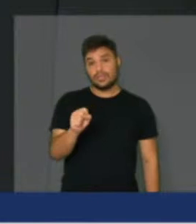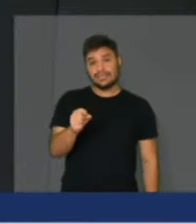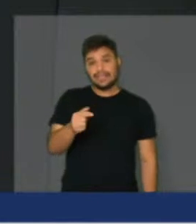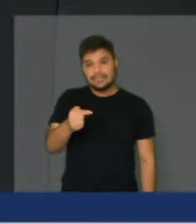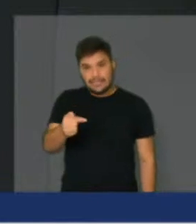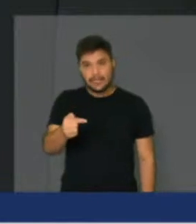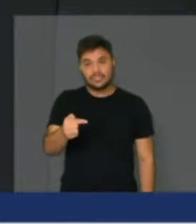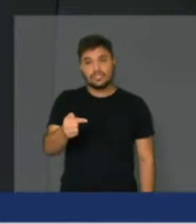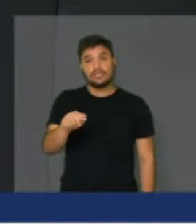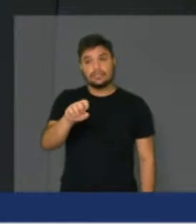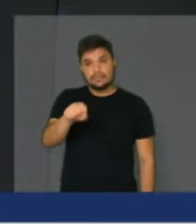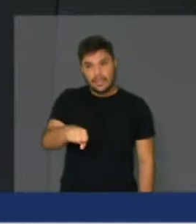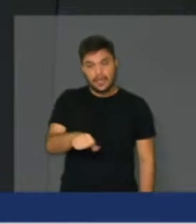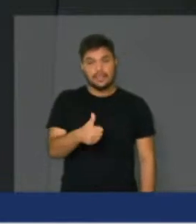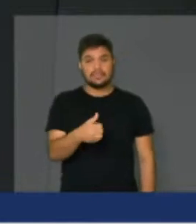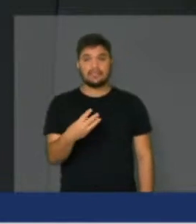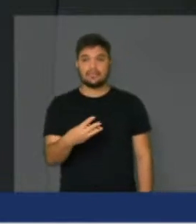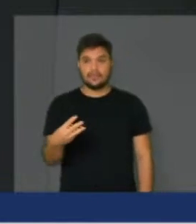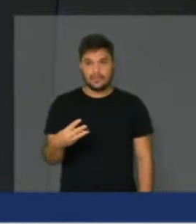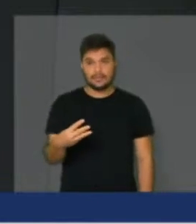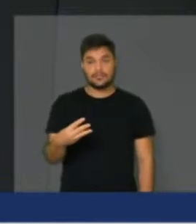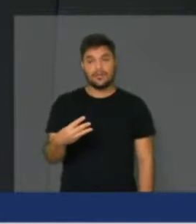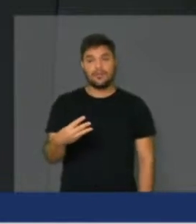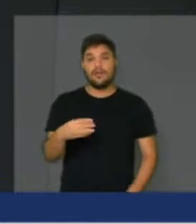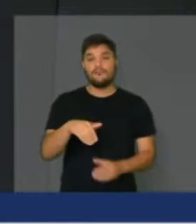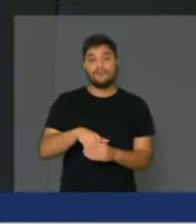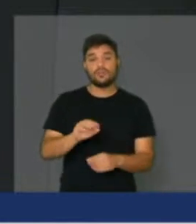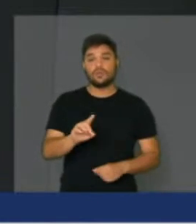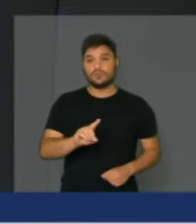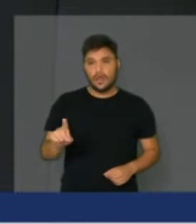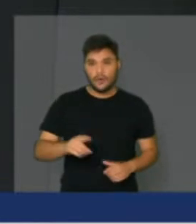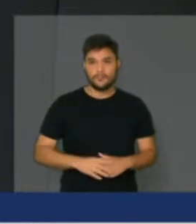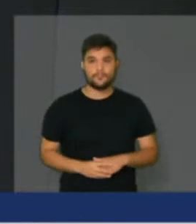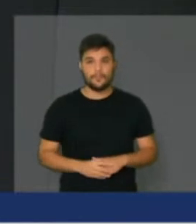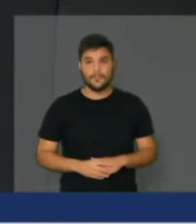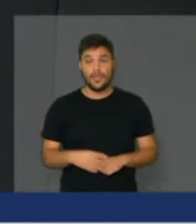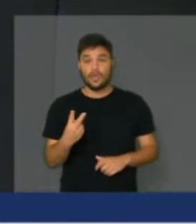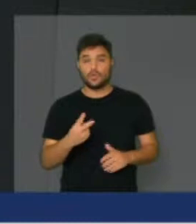VOTOS SIM, 133 VOTOS NÃO. 2 ABSTENÇÕES. FICA MANTIDO O